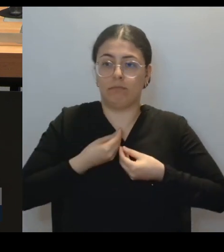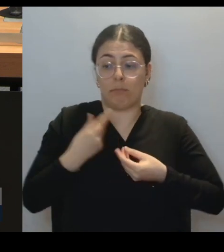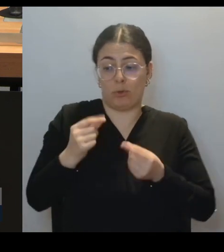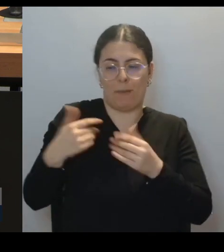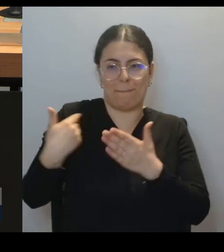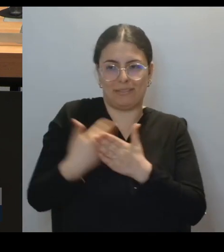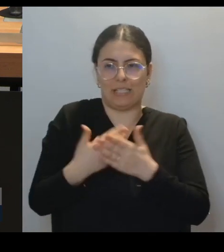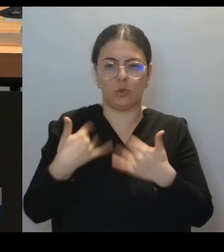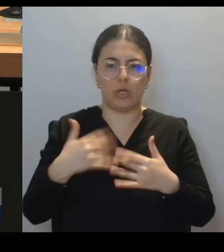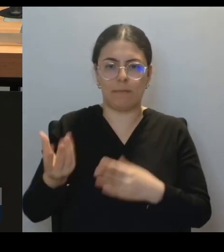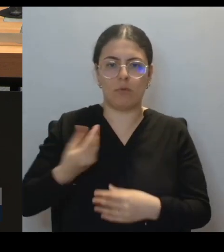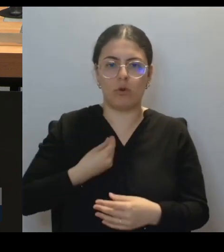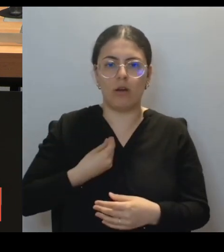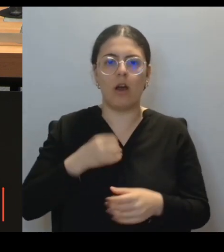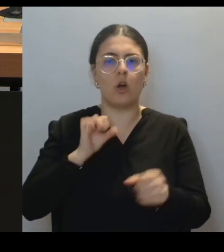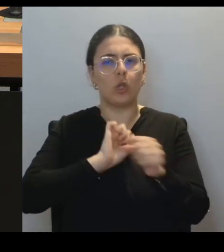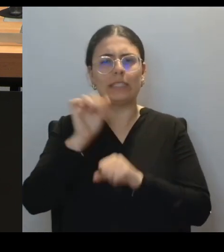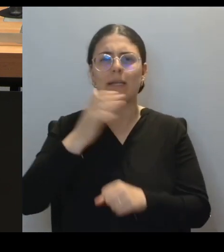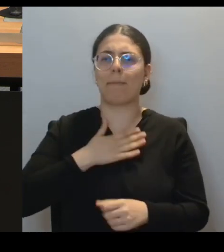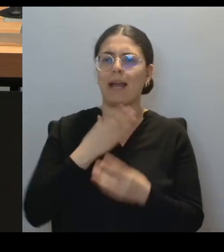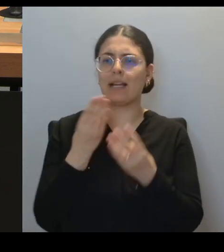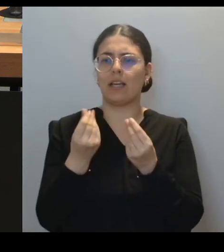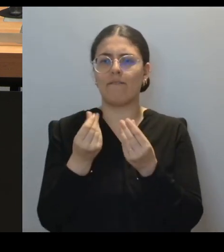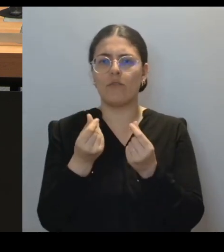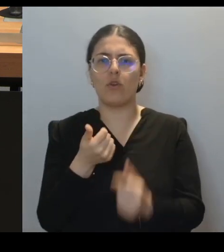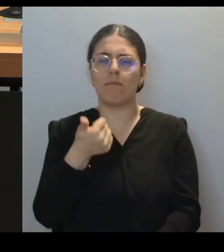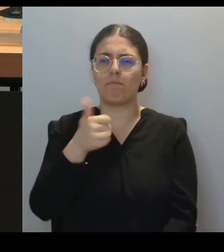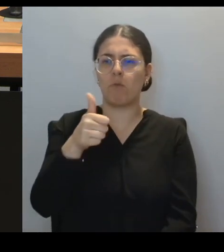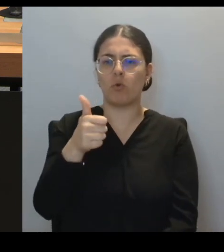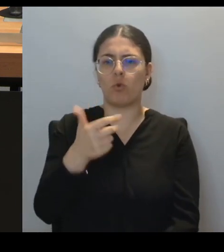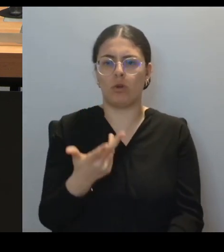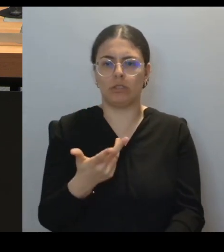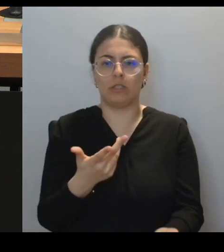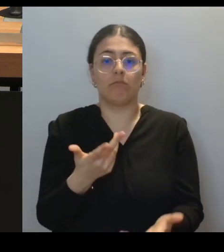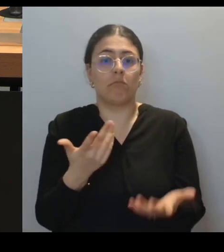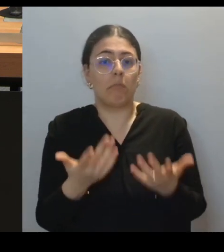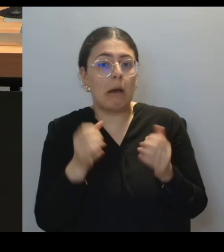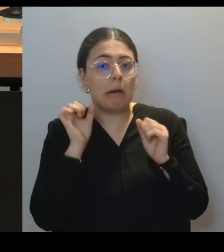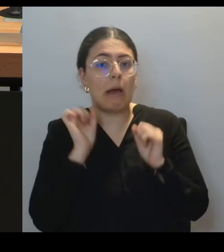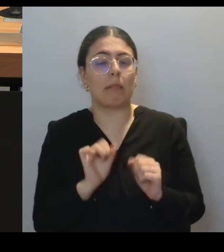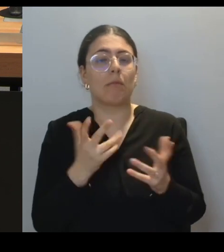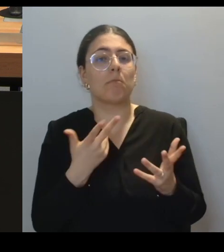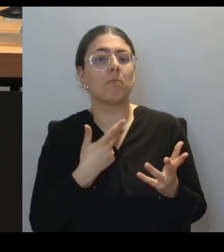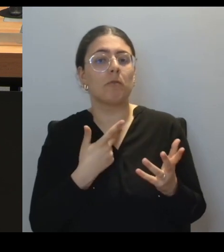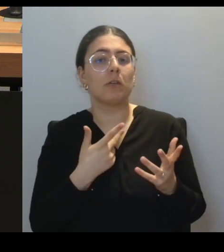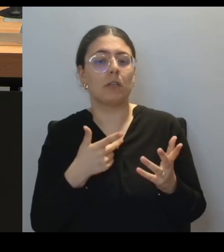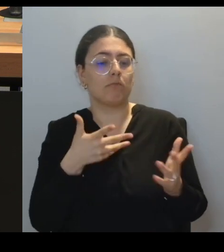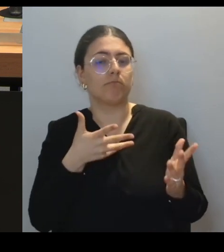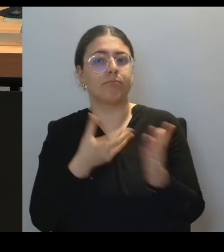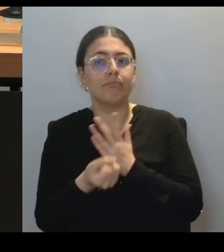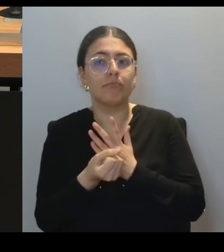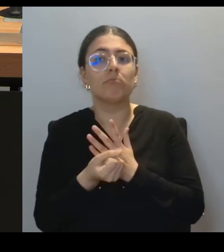Lügen strafen oder feststellen Oh, er hatte doch recht. Ich sage Ihnen, wir werden in der Prognose